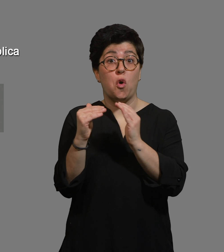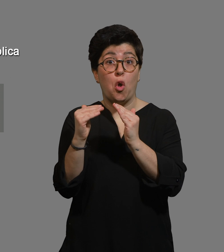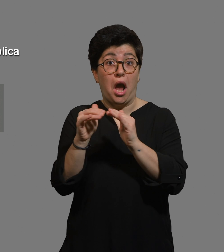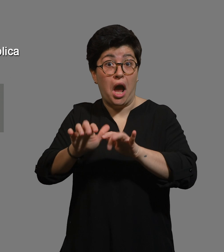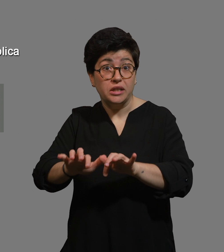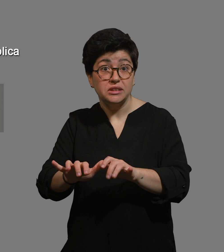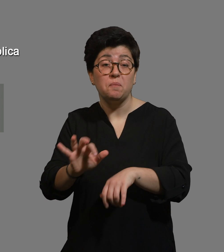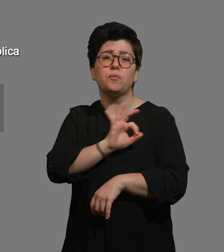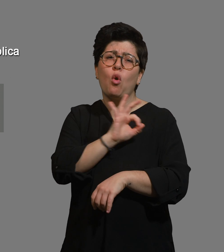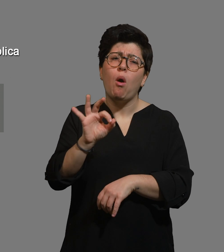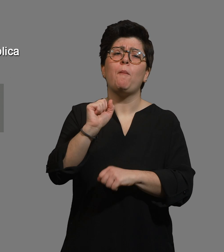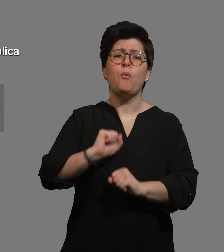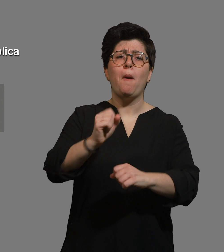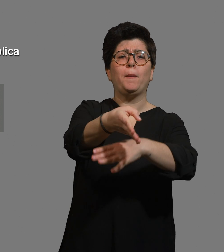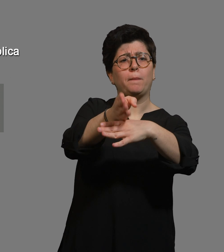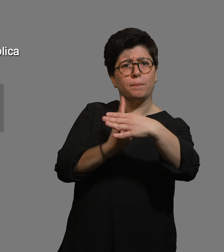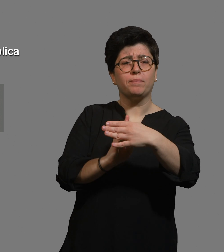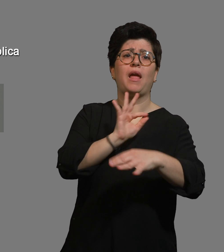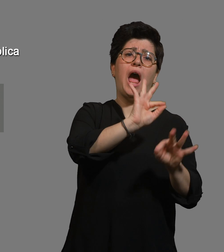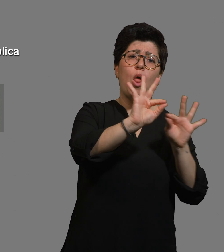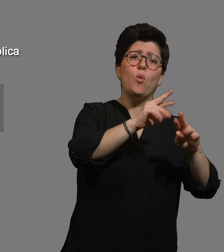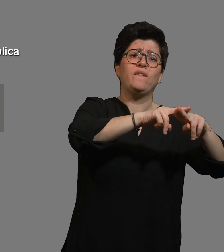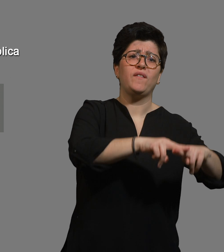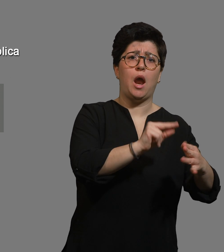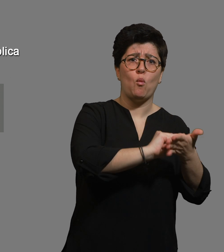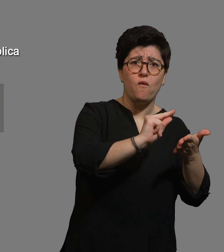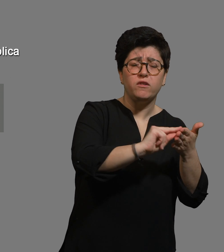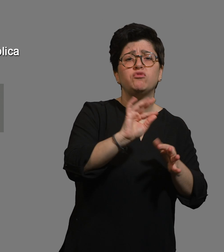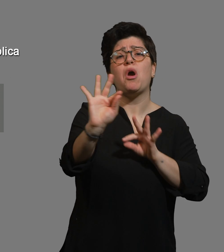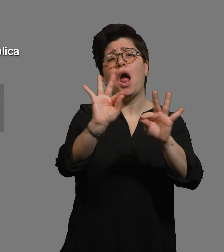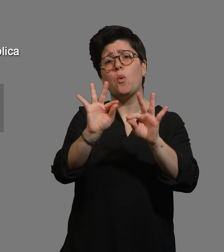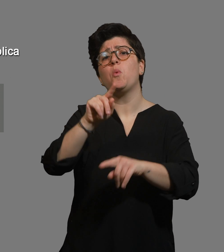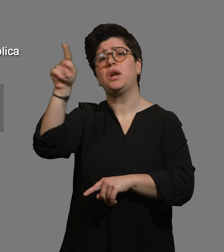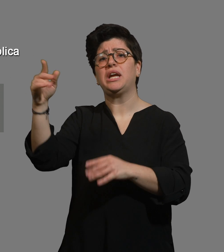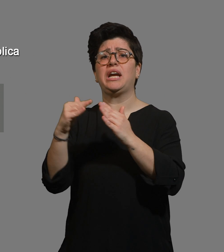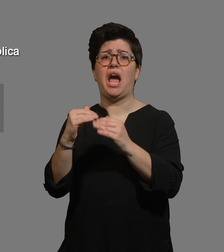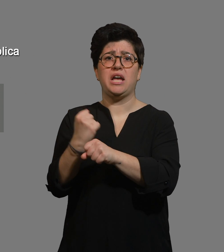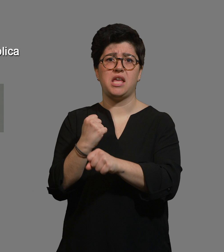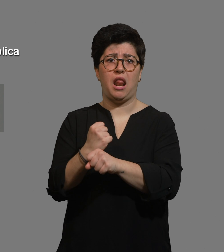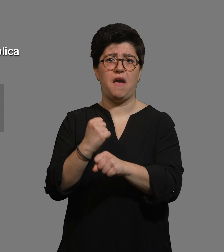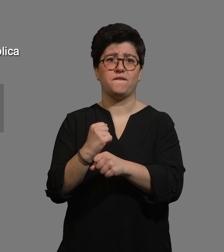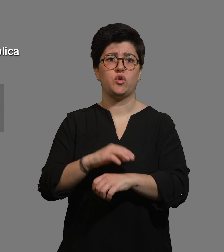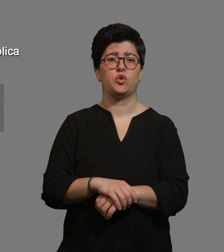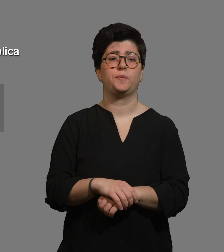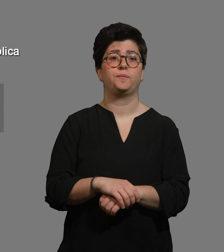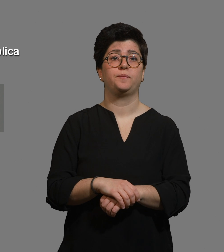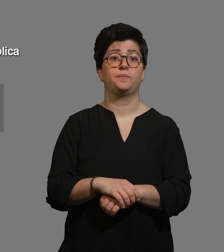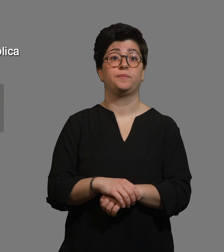per esempio adeguando gli spazi, permettendo il telelavoro, l’office splitting (una parte lavora in ufficio, gli altri lavorano altrove, per esempio da casa) ecc.